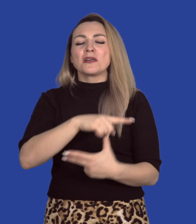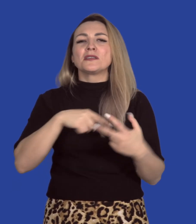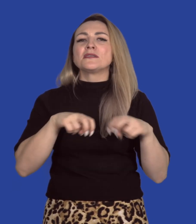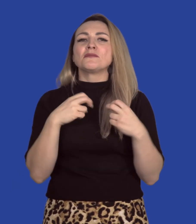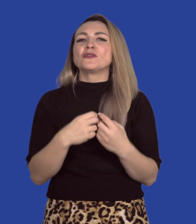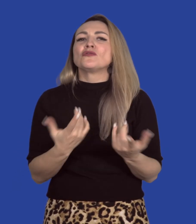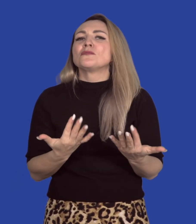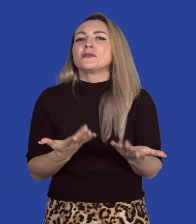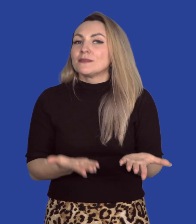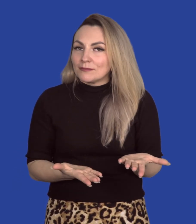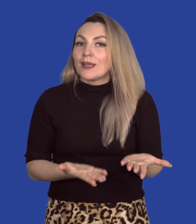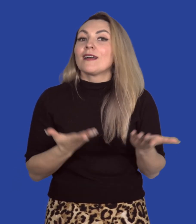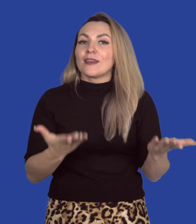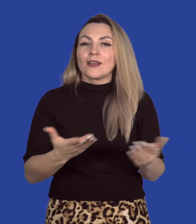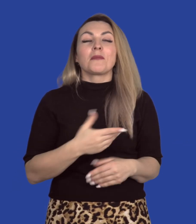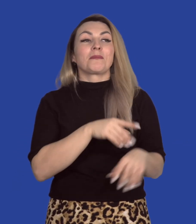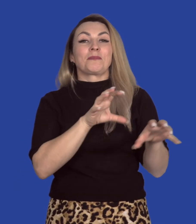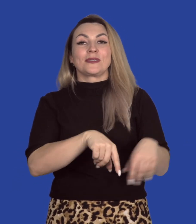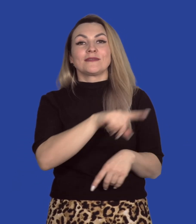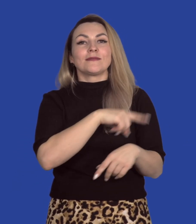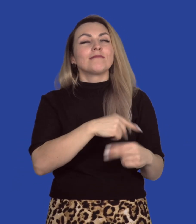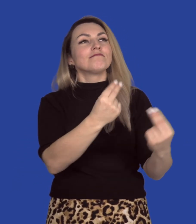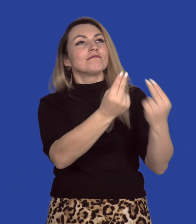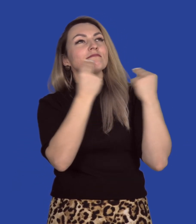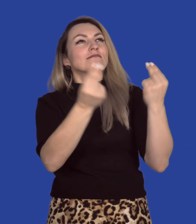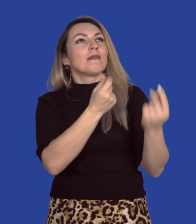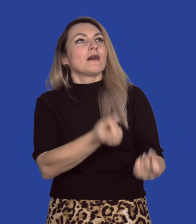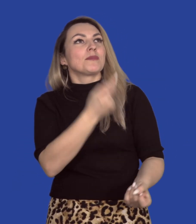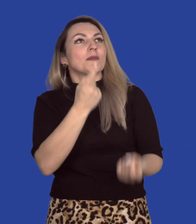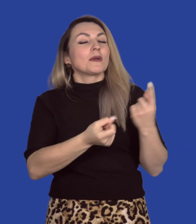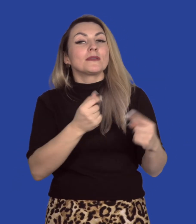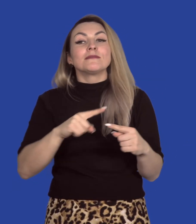Такие семинары нужны для повышения квалификации председателей